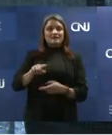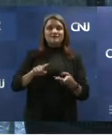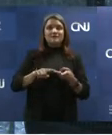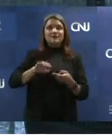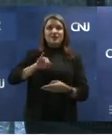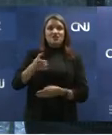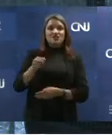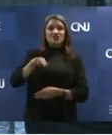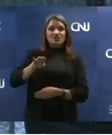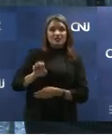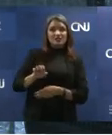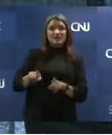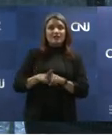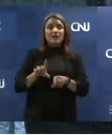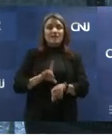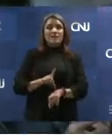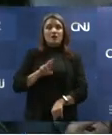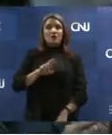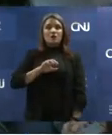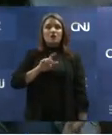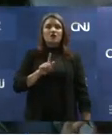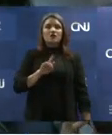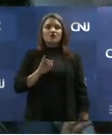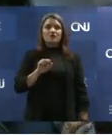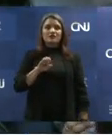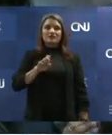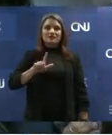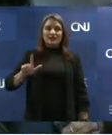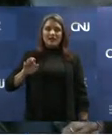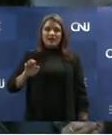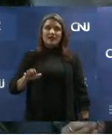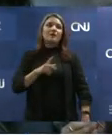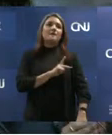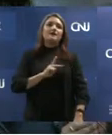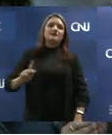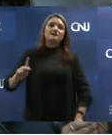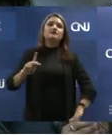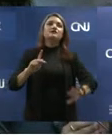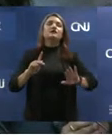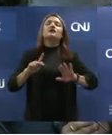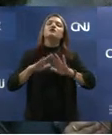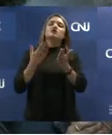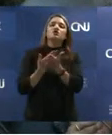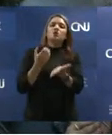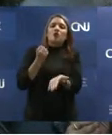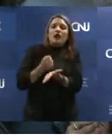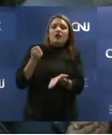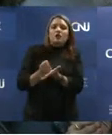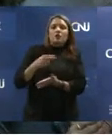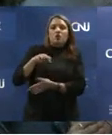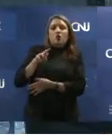Dra. Gisele Oliveira de Barros, presidente do Colégio Notarial do Brasil. Prezados, é uma honra lançar esse curso